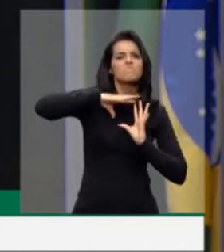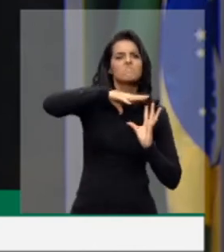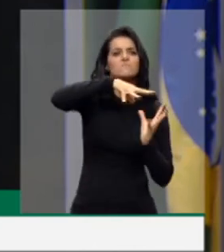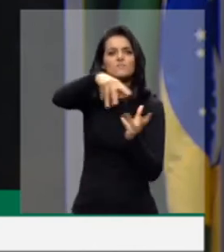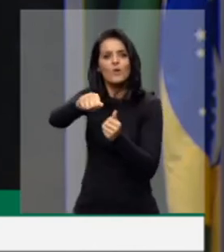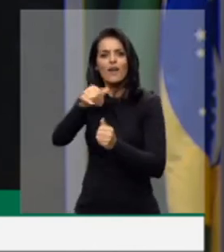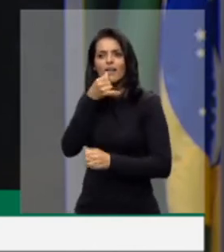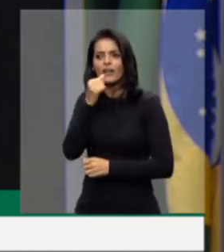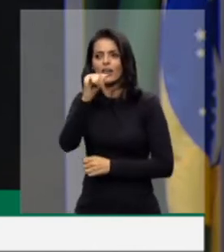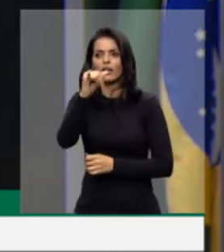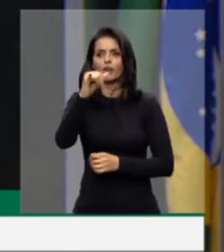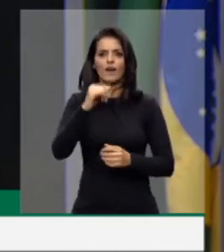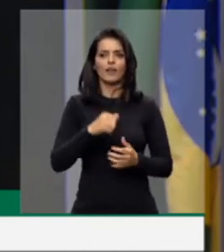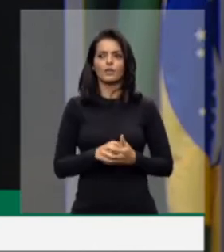ENERGIA LIMPA, POSITIVA E TRANSFORMAR O BRASIL NUM